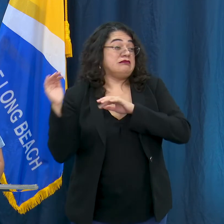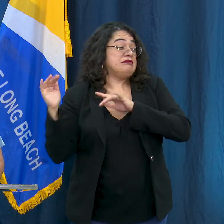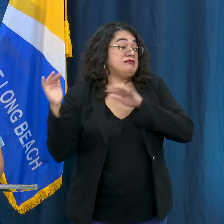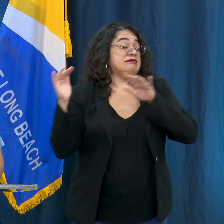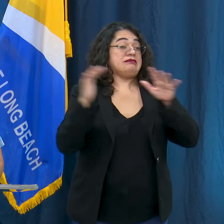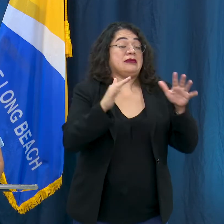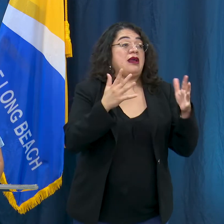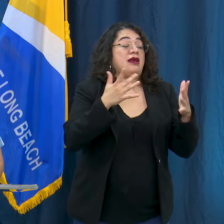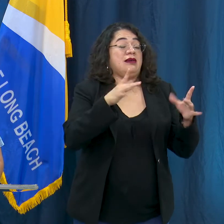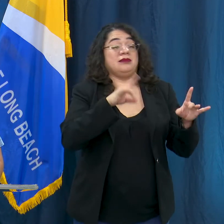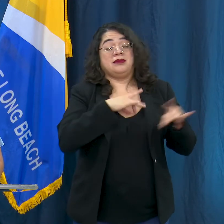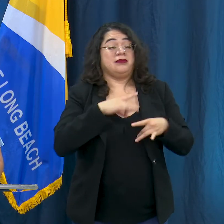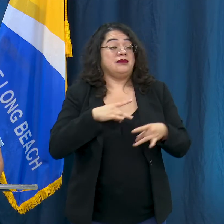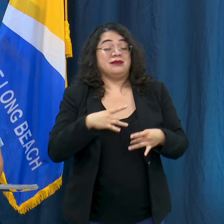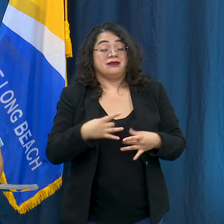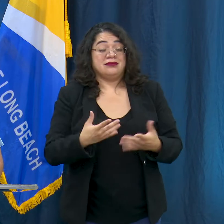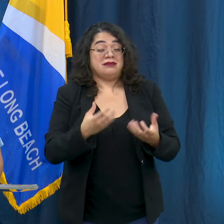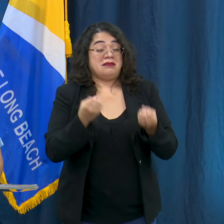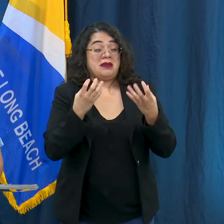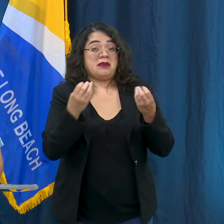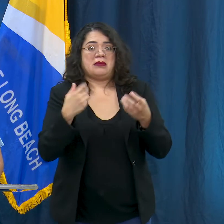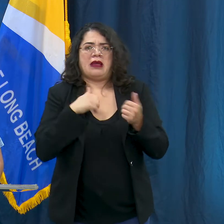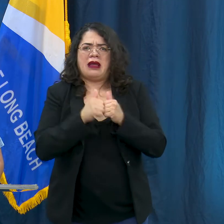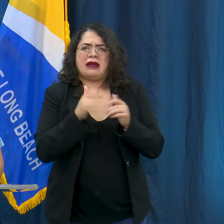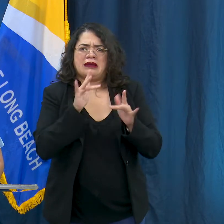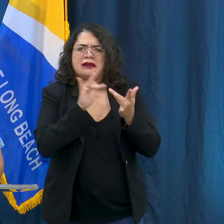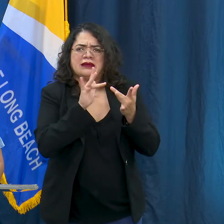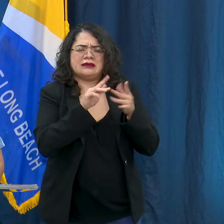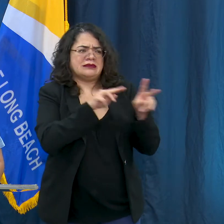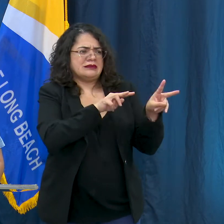le pedo el público que se ago en parte de ayudar a nose a limit our el impacto